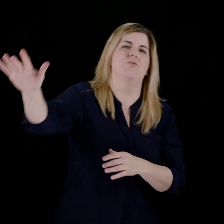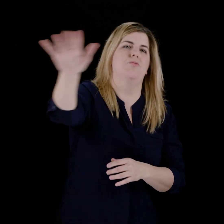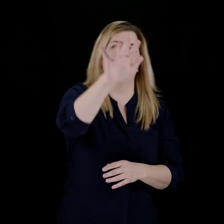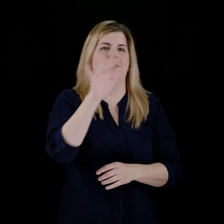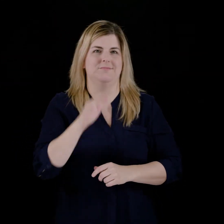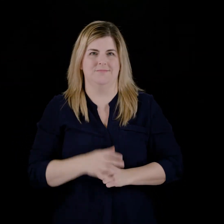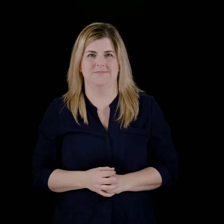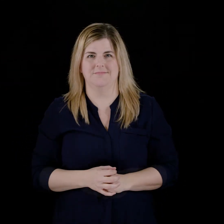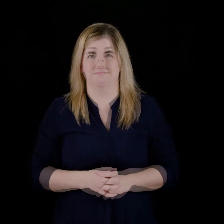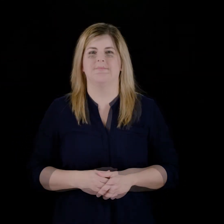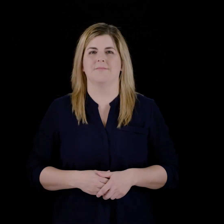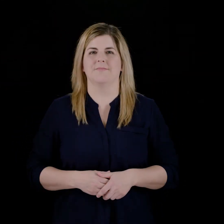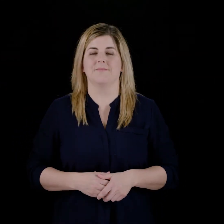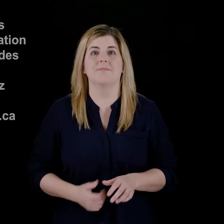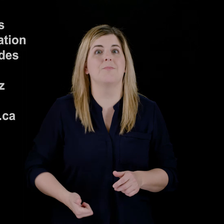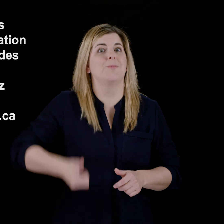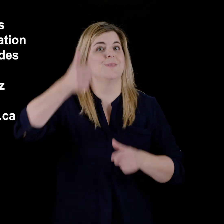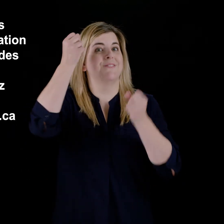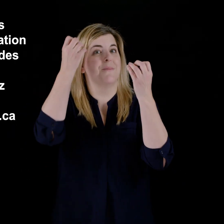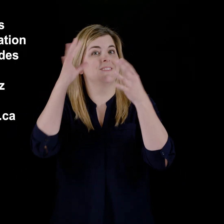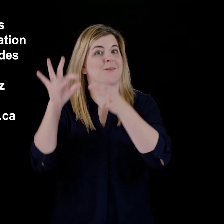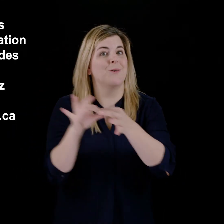Pour plus d’information au sujet des alertes,